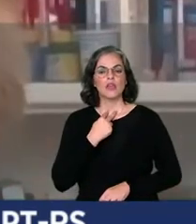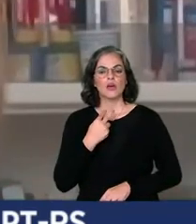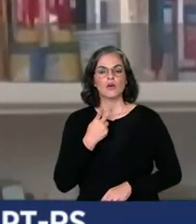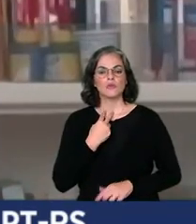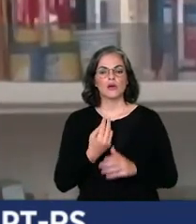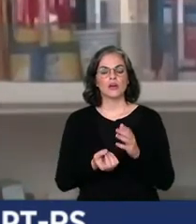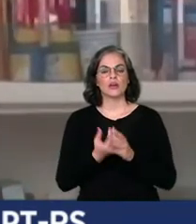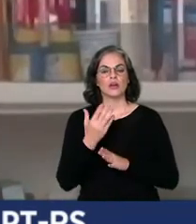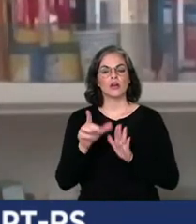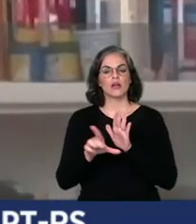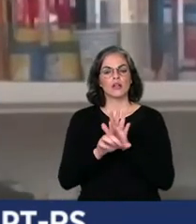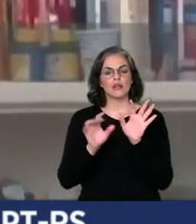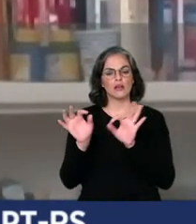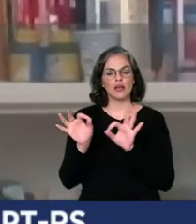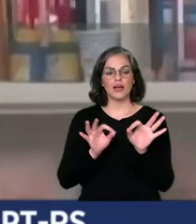PODEMOS LEGISLAR SOBRE CONTEÚDOS CULTURAIS UMA VEZ